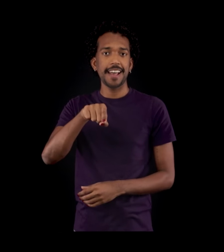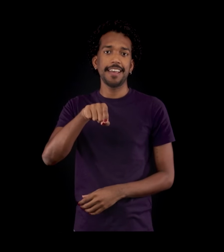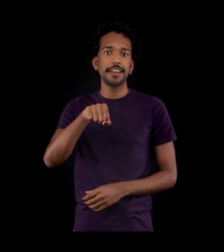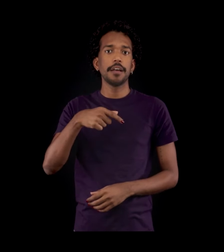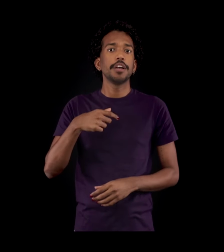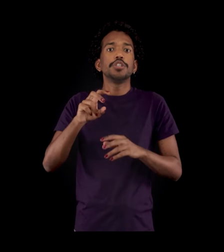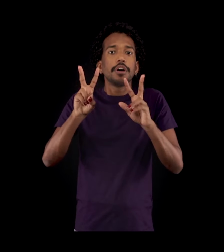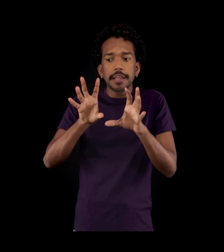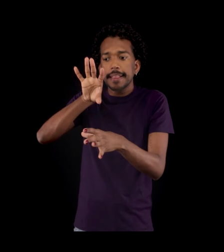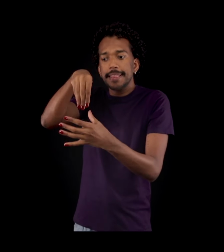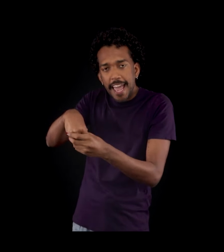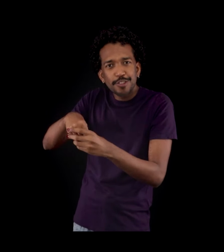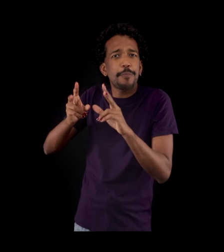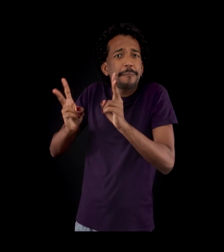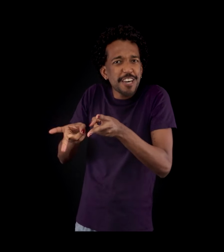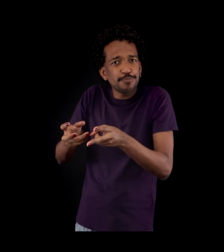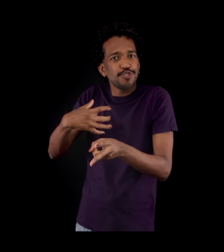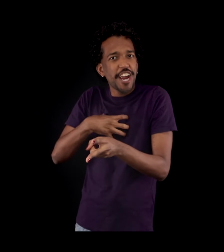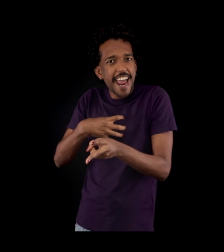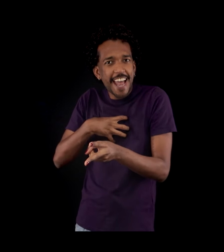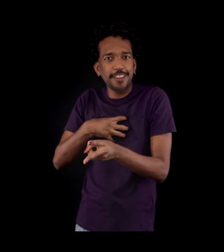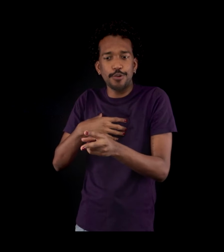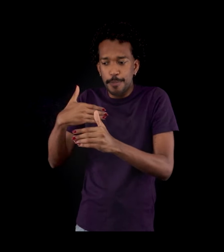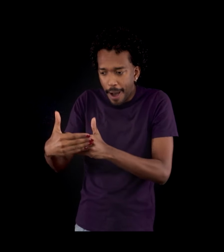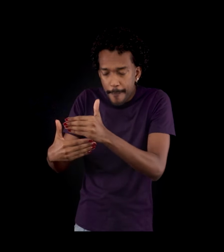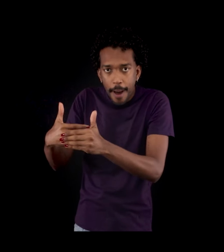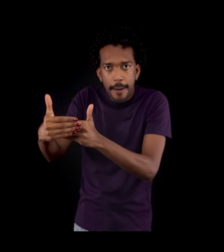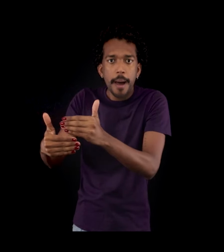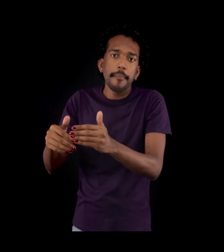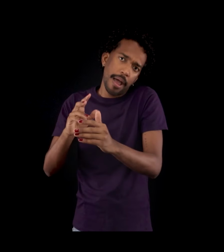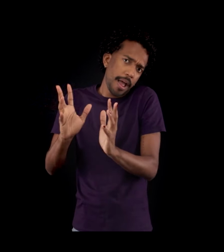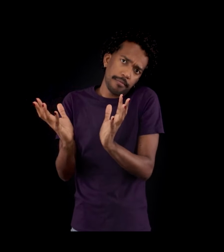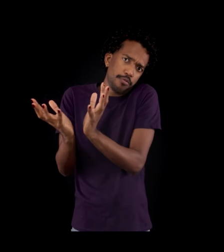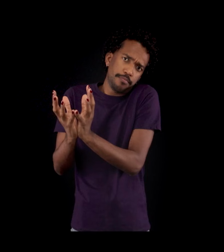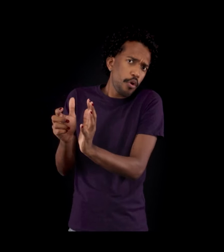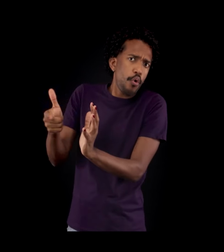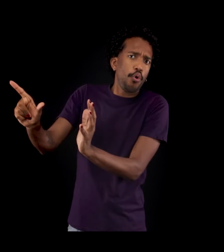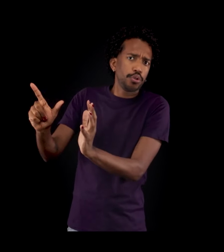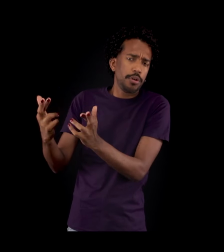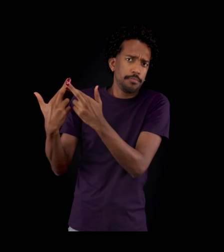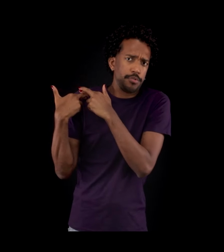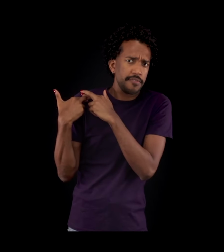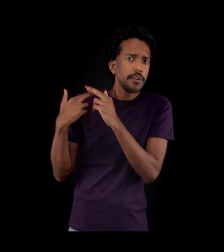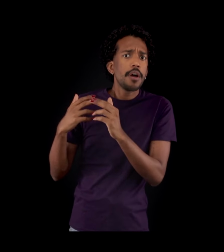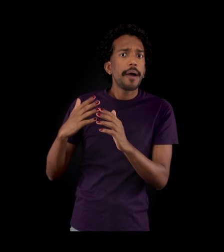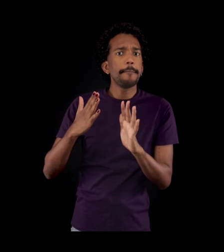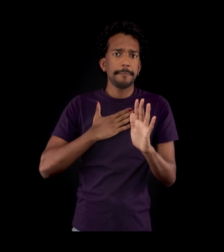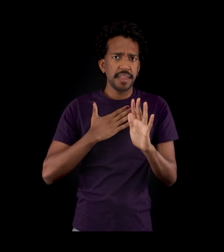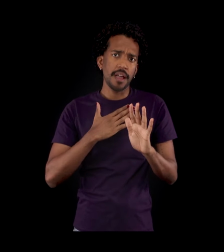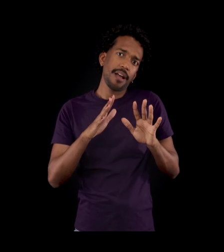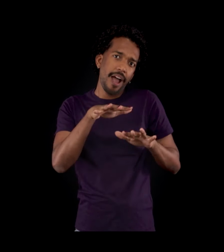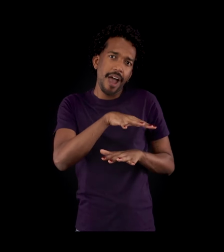porque é um outro departamento, a minha formação foi assim, desde a minha avó, ela tinha o dizer dela